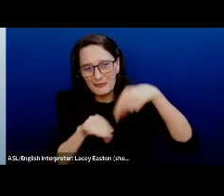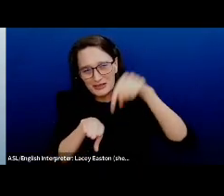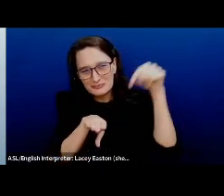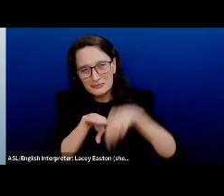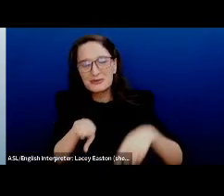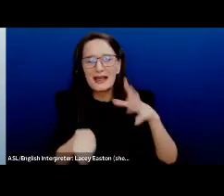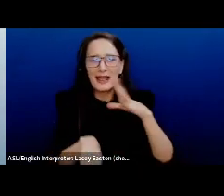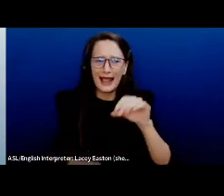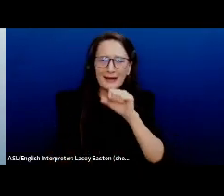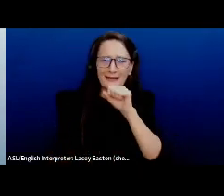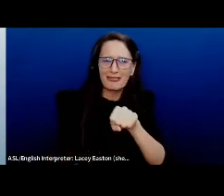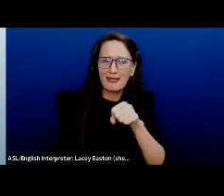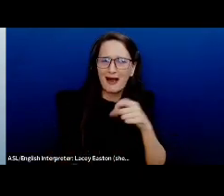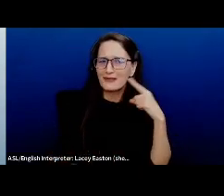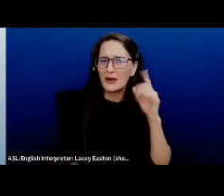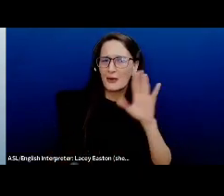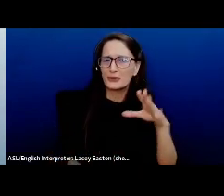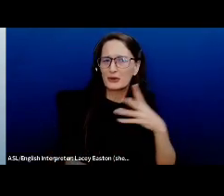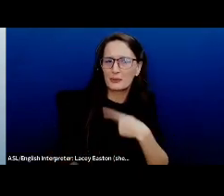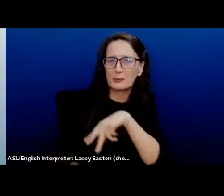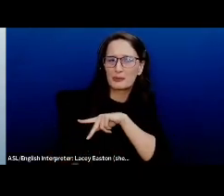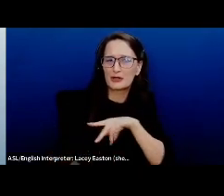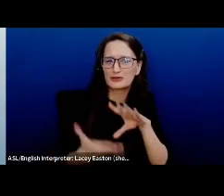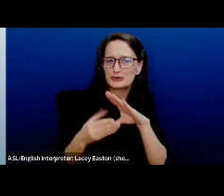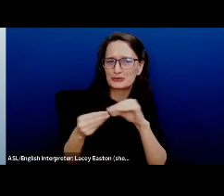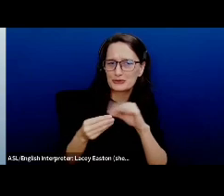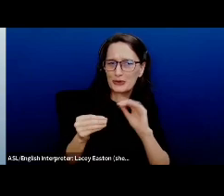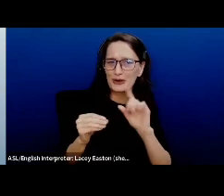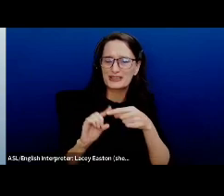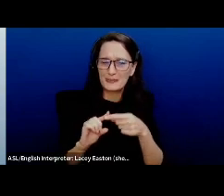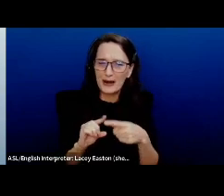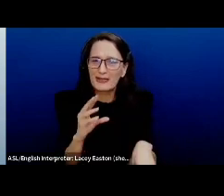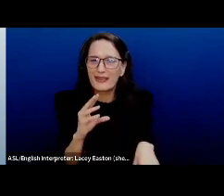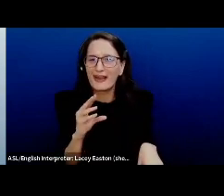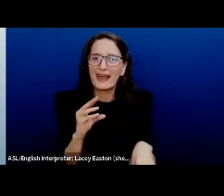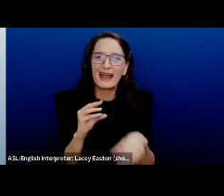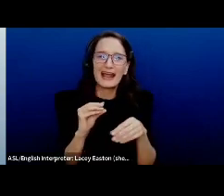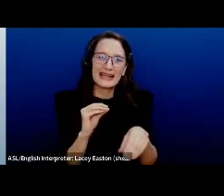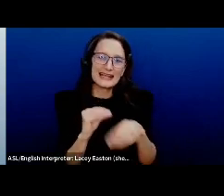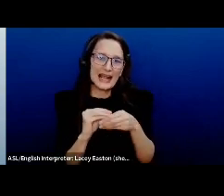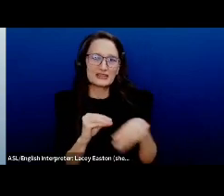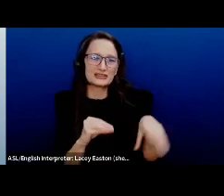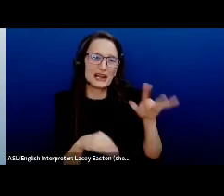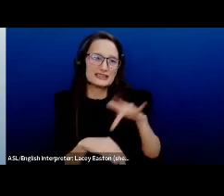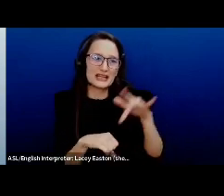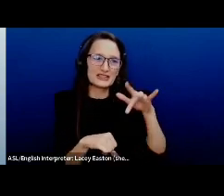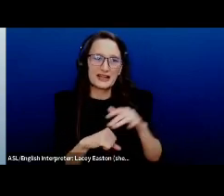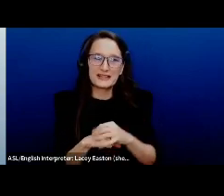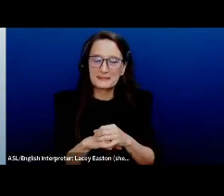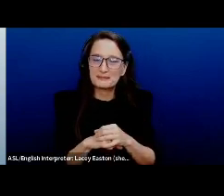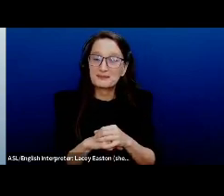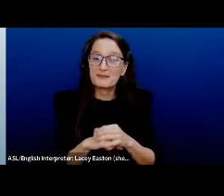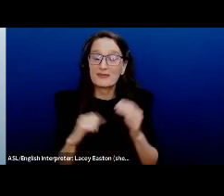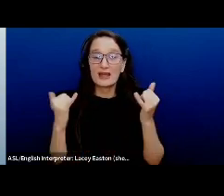historias personales sobre los detalles adicionales. Genial. Quería pasar a la siguiente